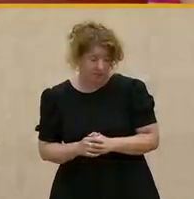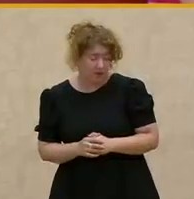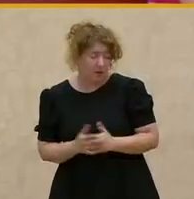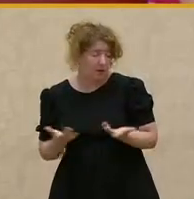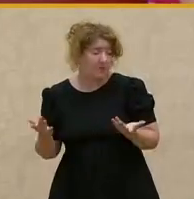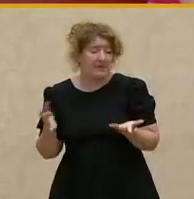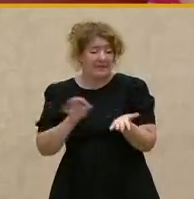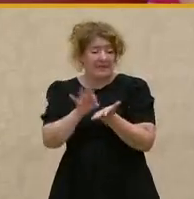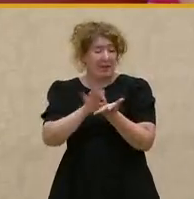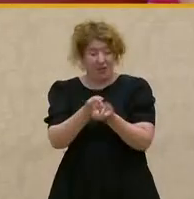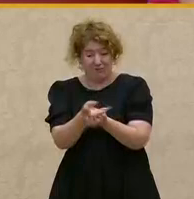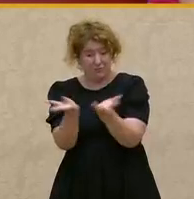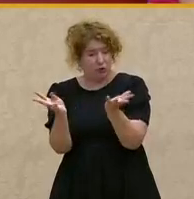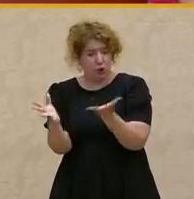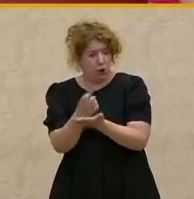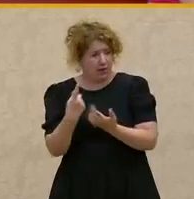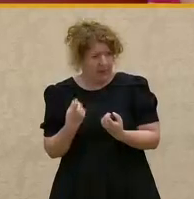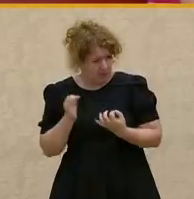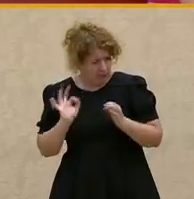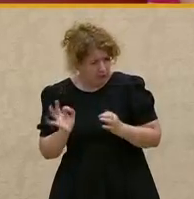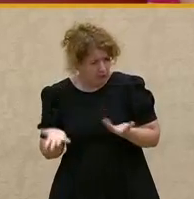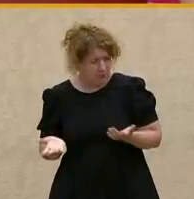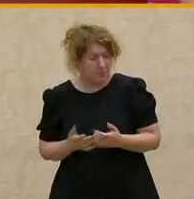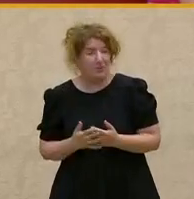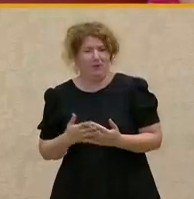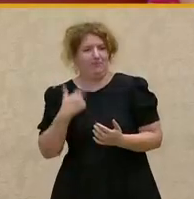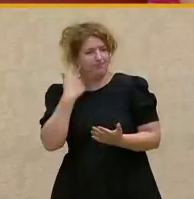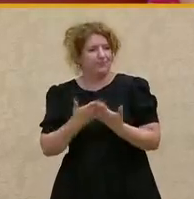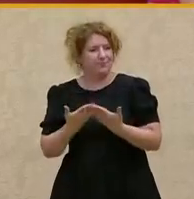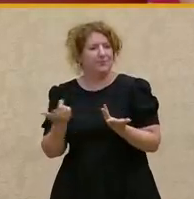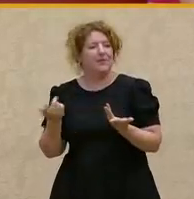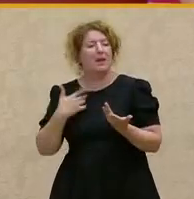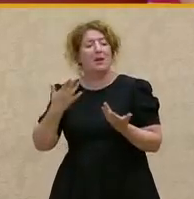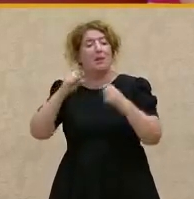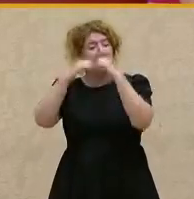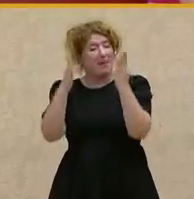y además hoy lo hemos oído aquí, mucho más, las residencias y las viviendas tuteladas. Porque si